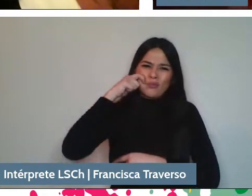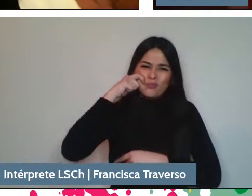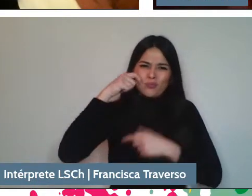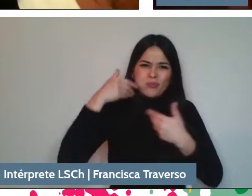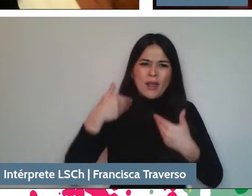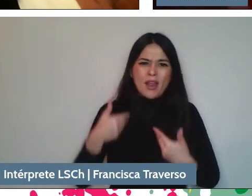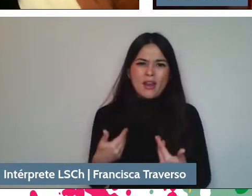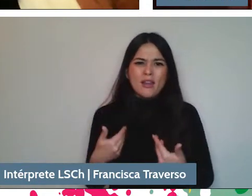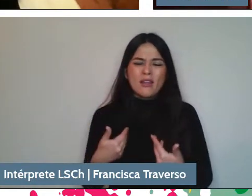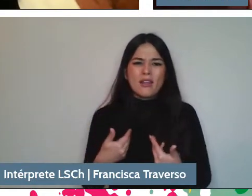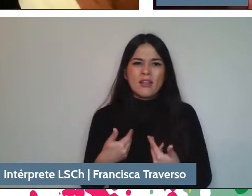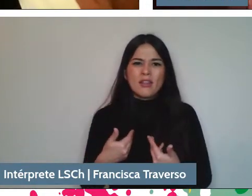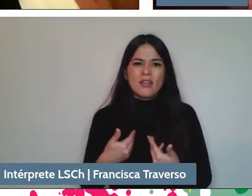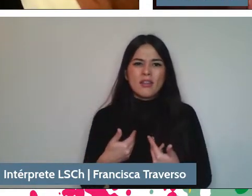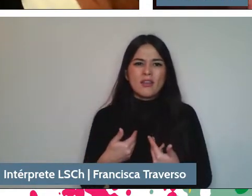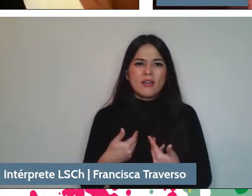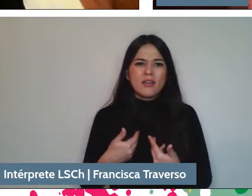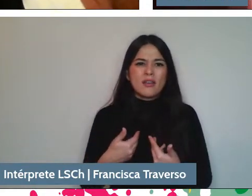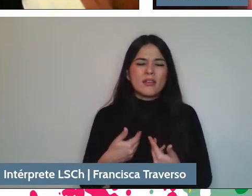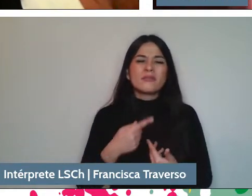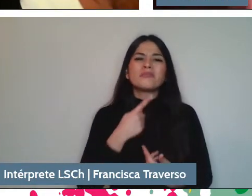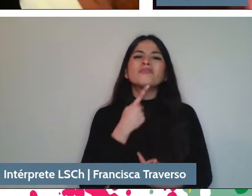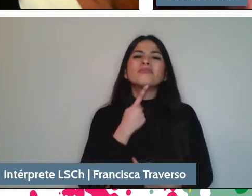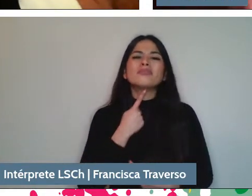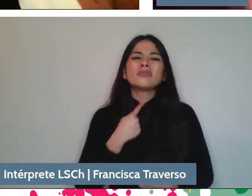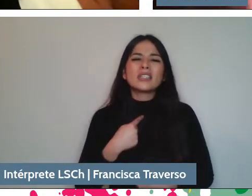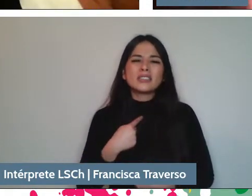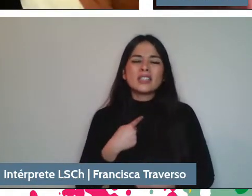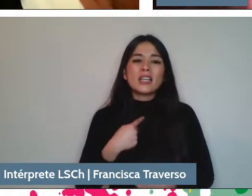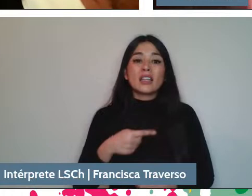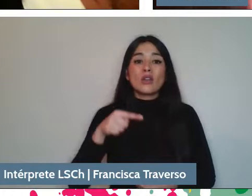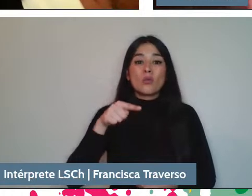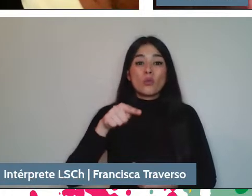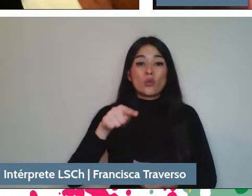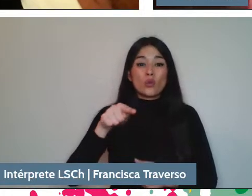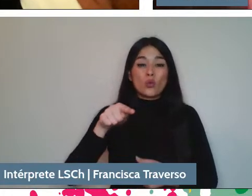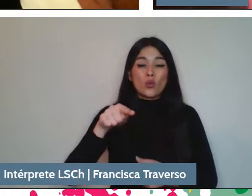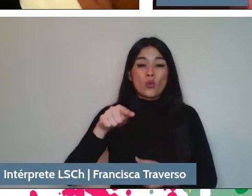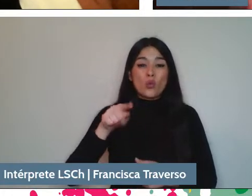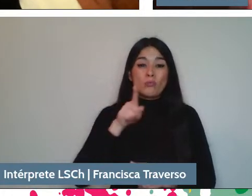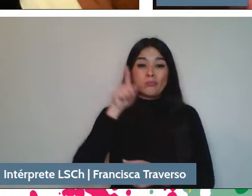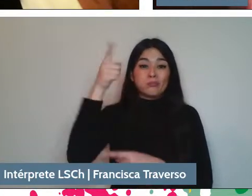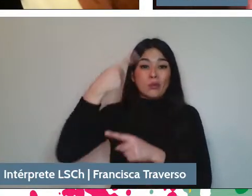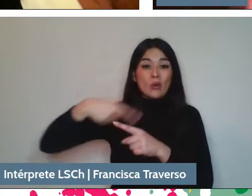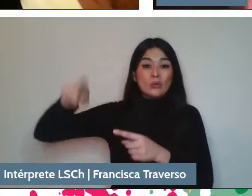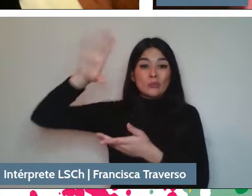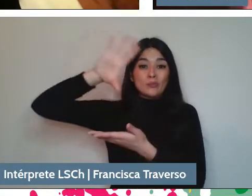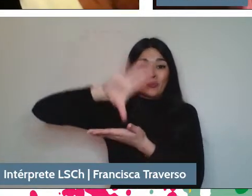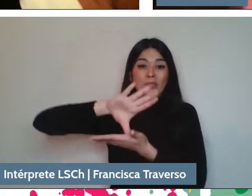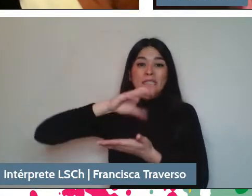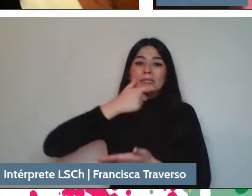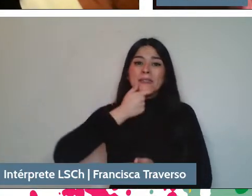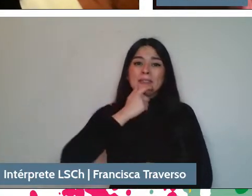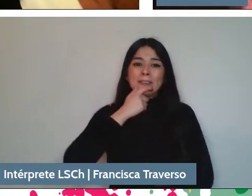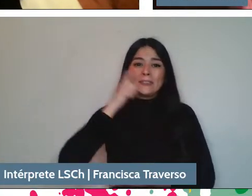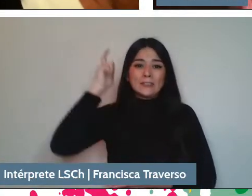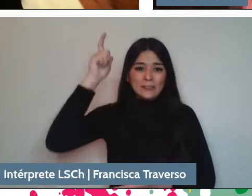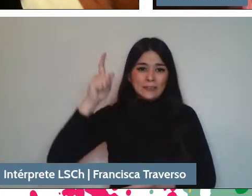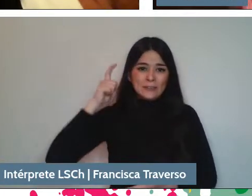Y que me parece muy interesante como estás en un mundo anglosajón, pero siempre anhelando el mundo latinoamericano